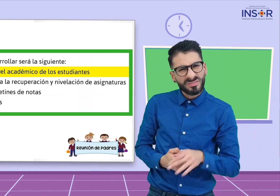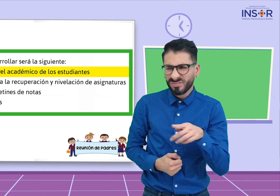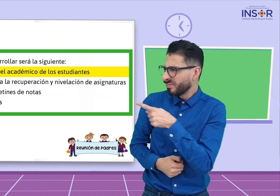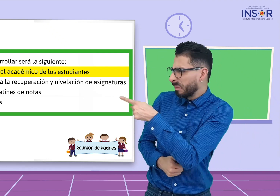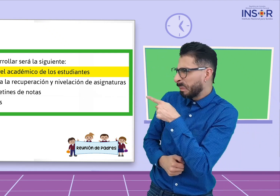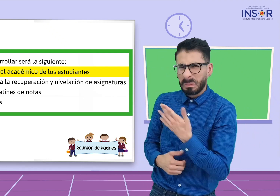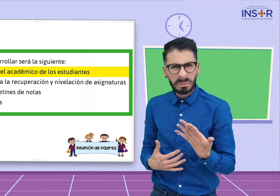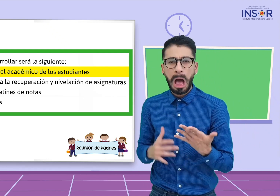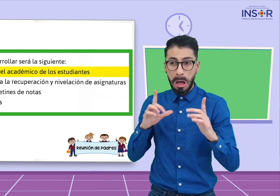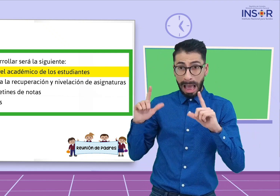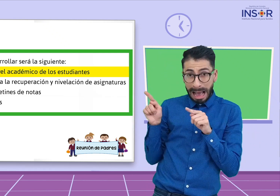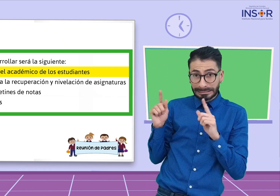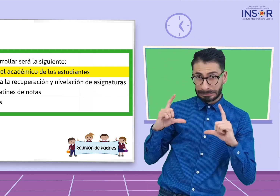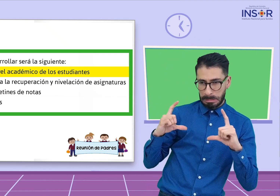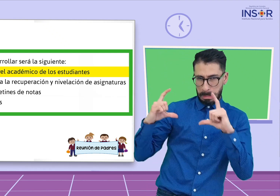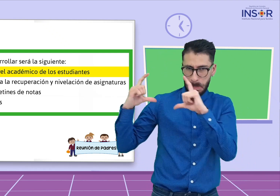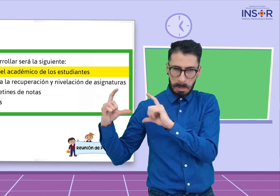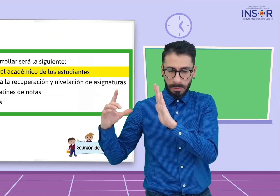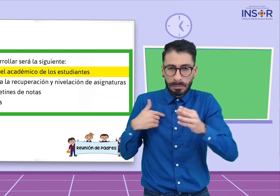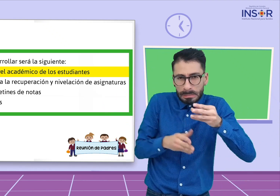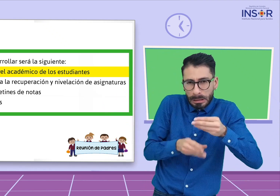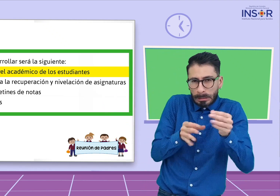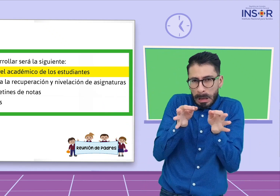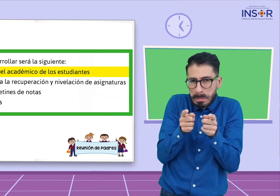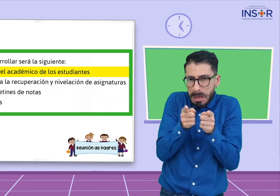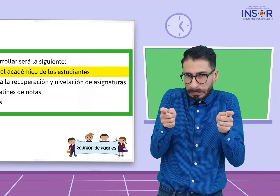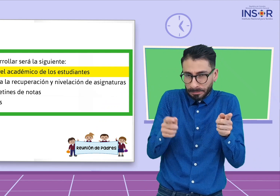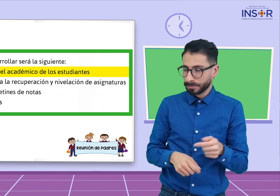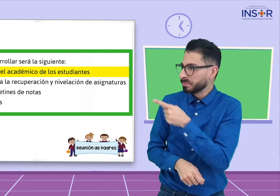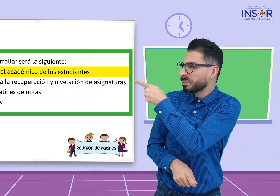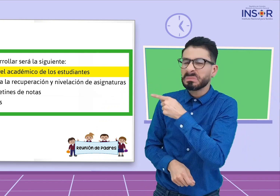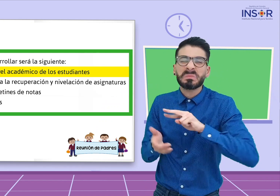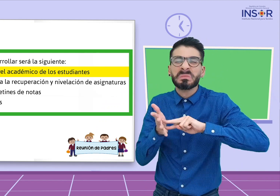¿Eso qué quiere decir? Les voy a explicar de forma detallada.